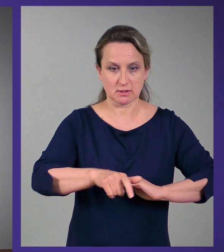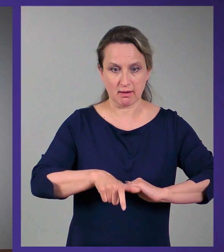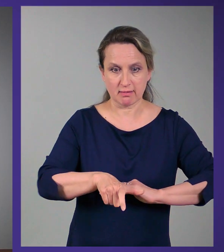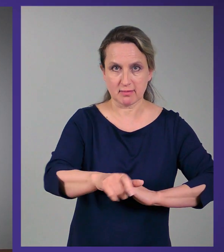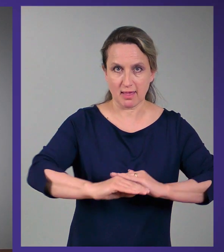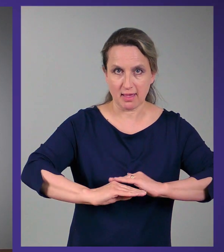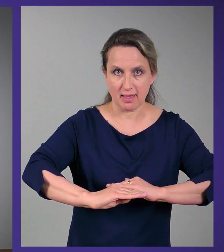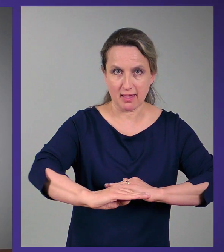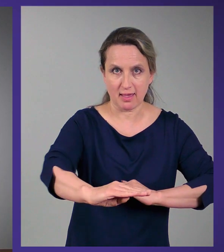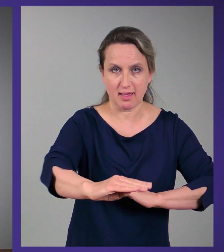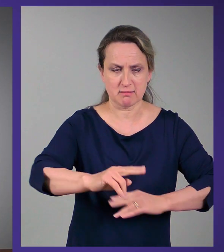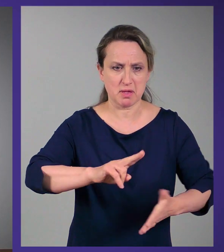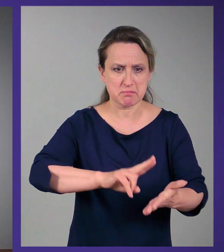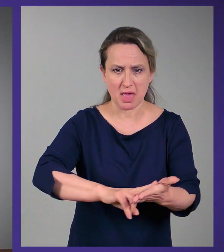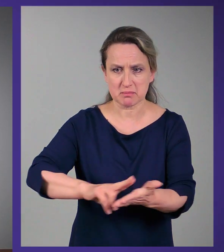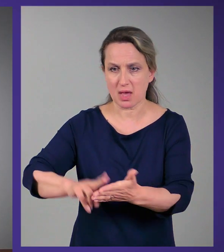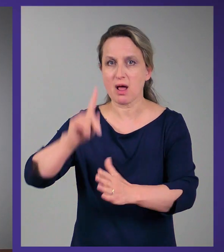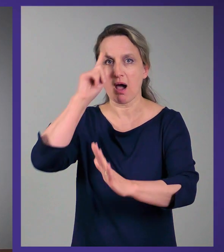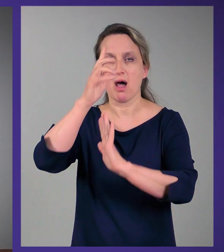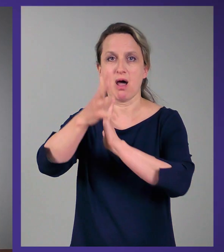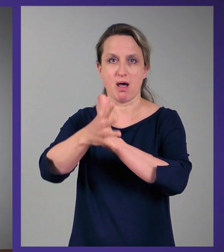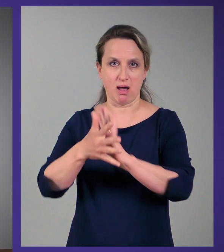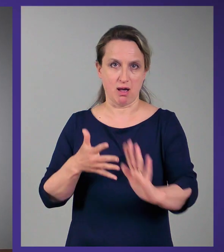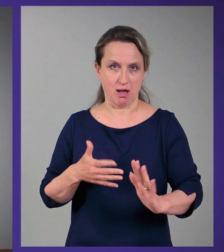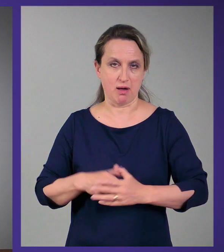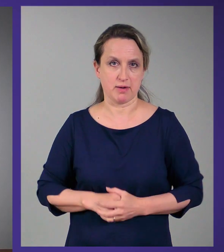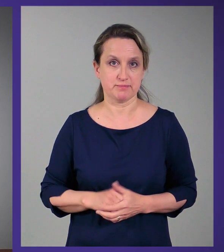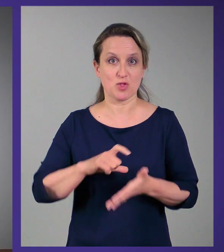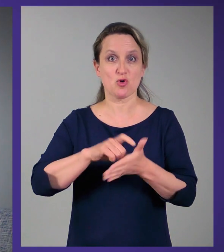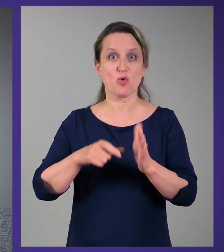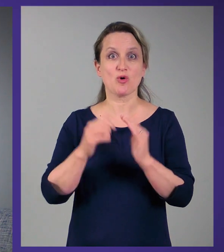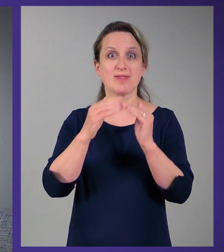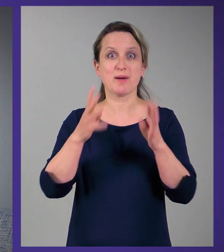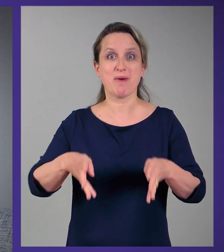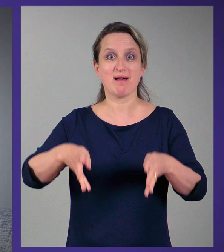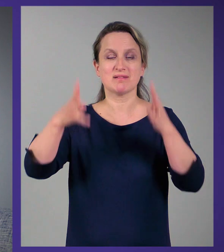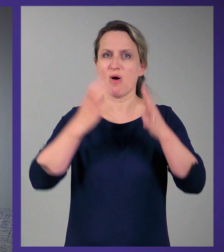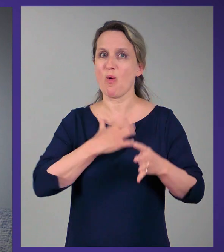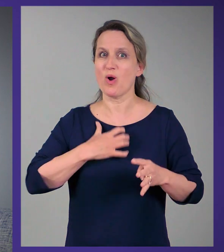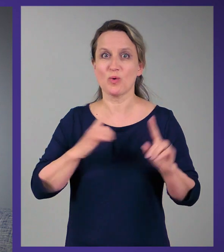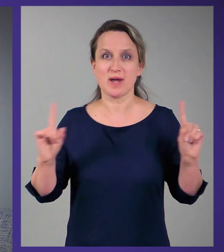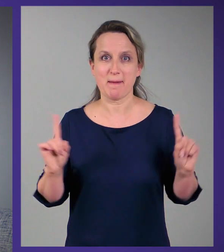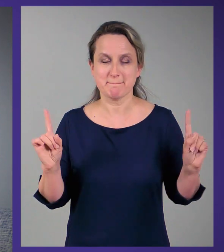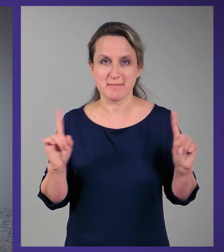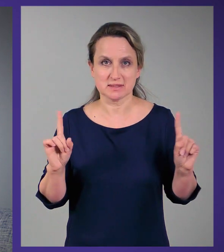teel ja märgistatud arusaadavalt. Kortermajade puhul on oluline see,